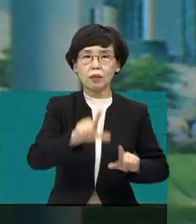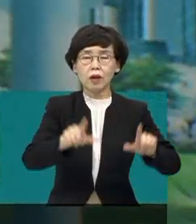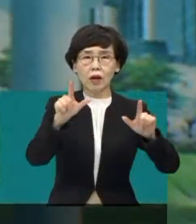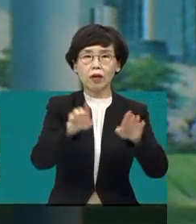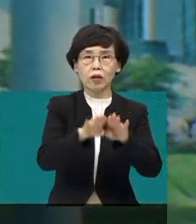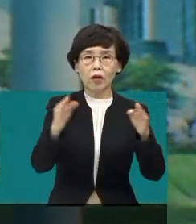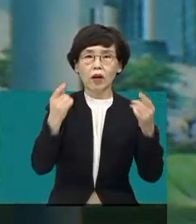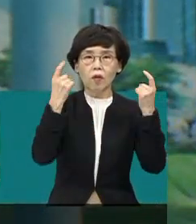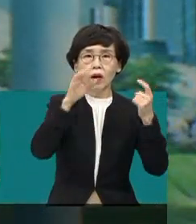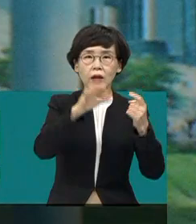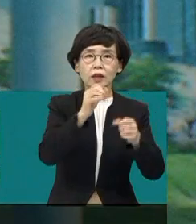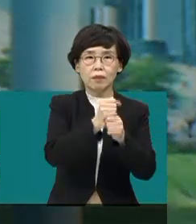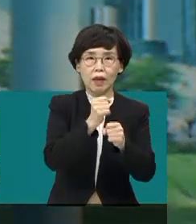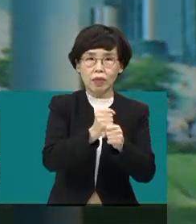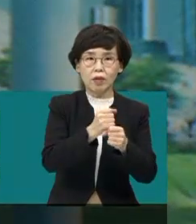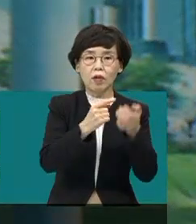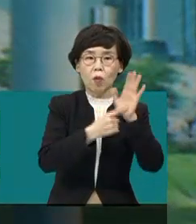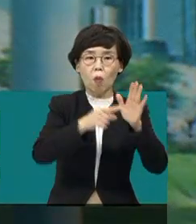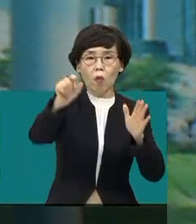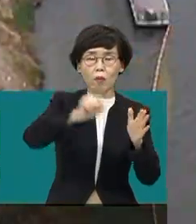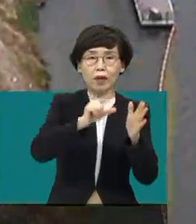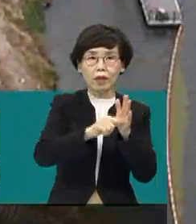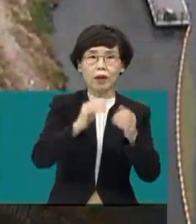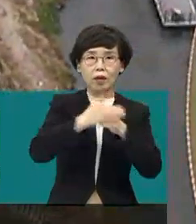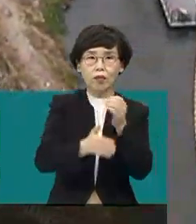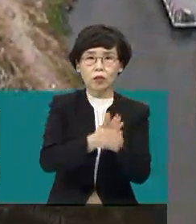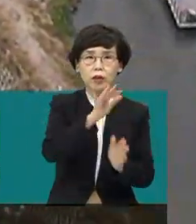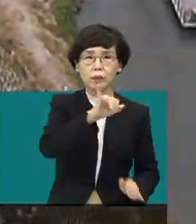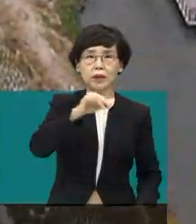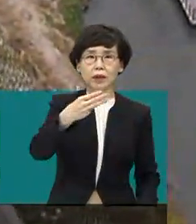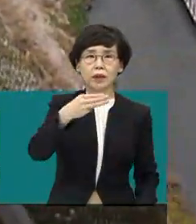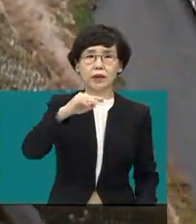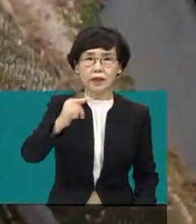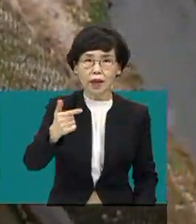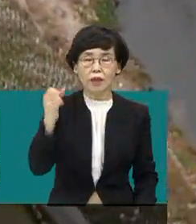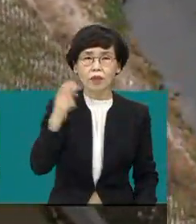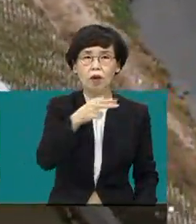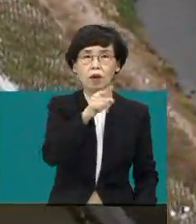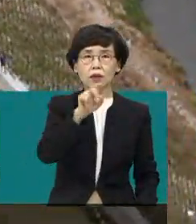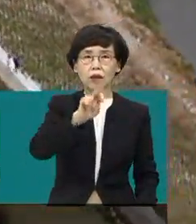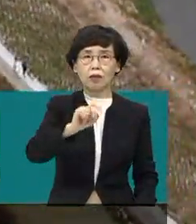관광지 조성 공모에서 대구시 비슬산군립공원과 사문진주막촌 두 곳이